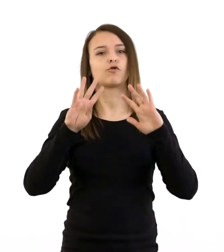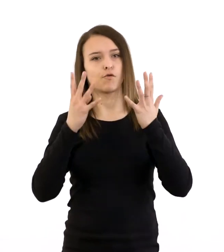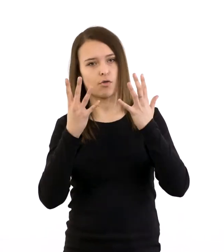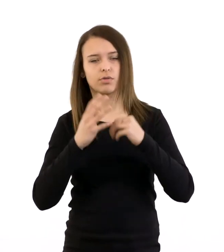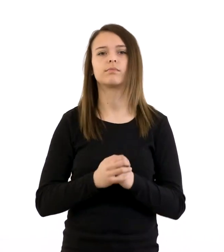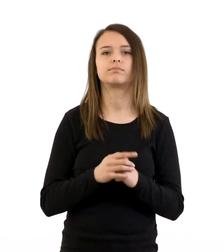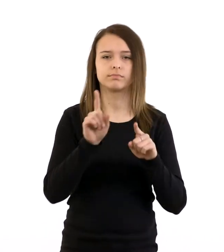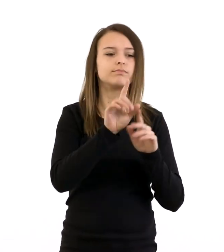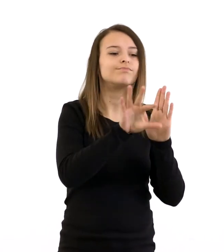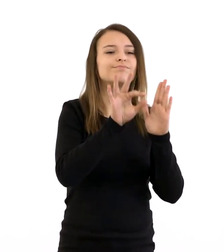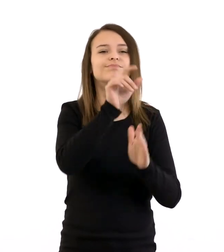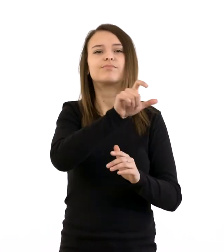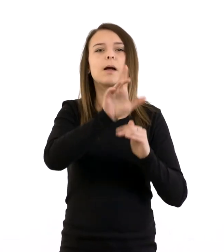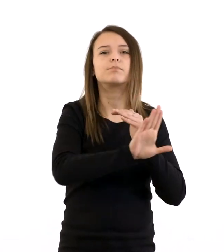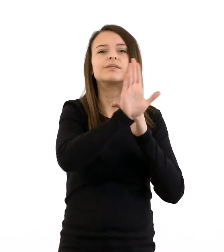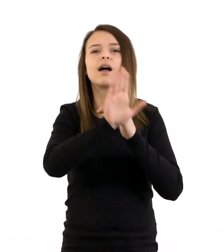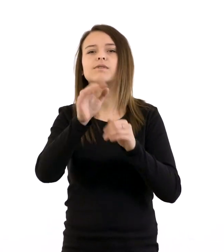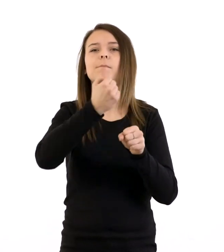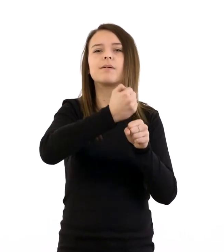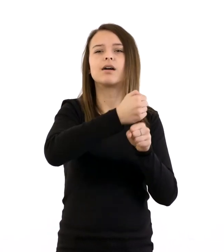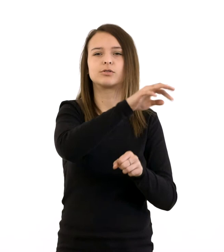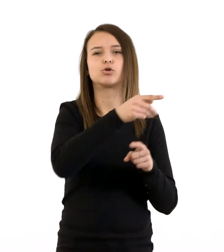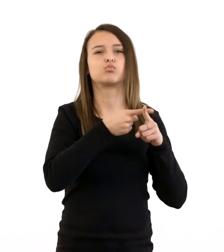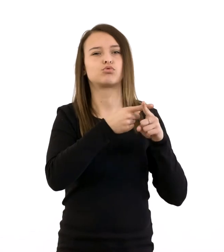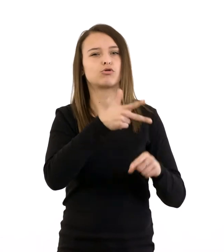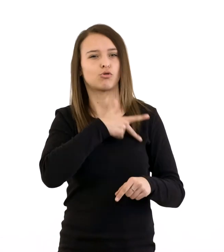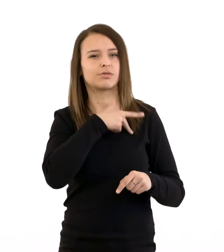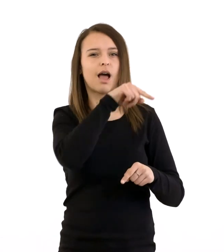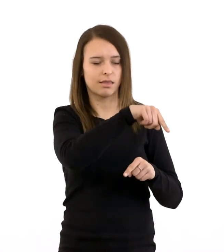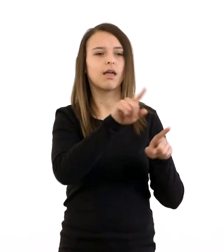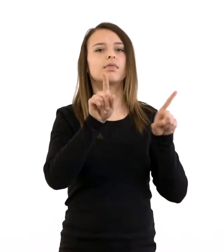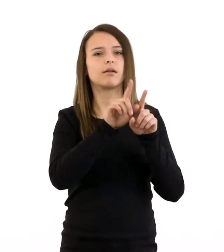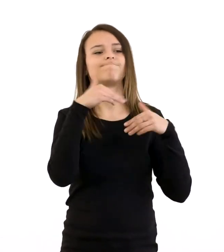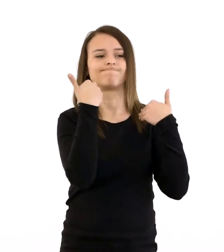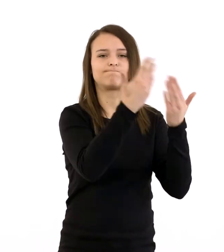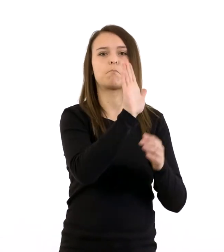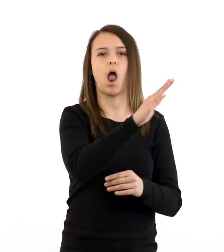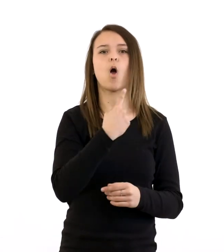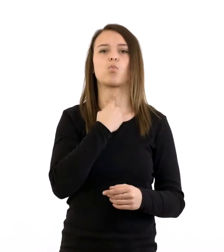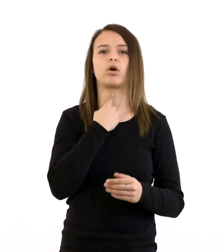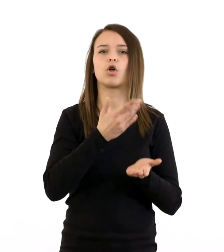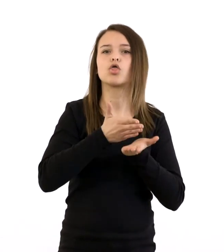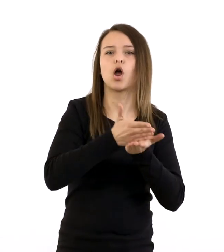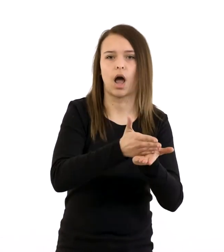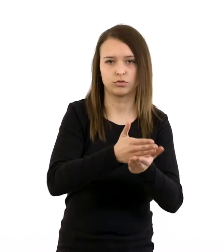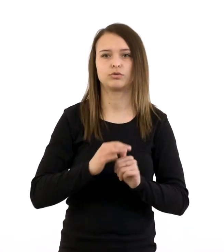9. wybór przedstawiciela pracowników spółdzielni i przyznanie mu głosu doradczego.